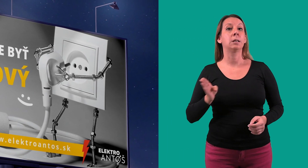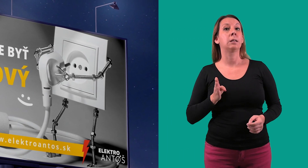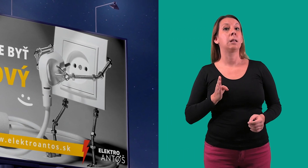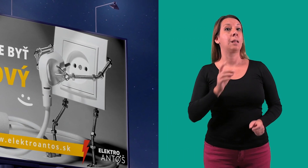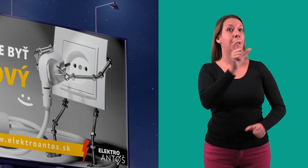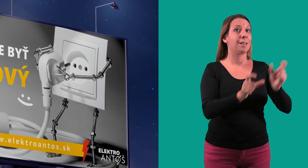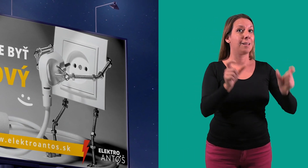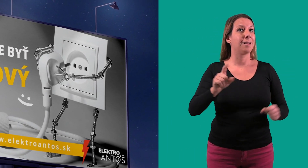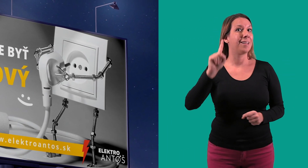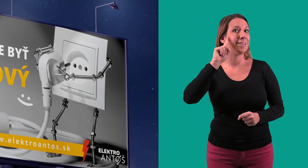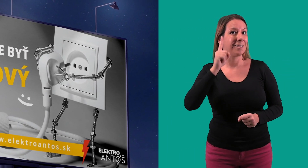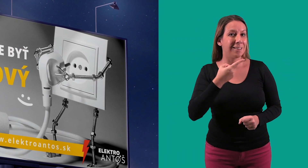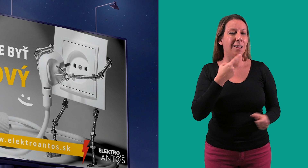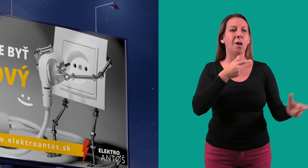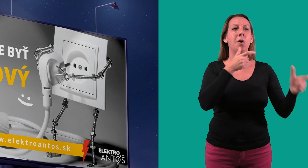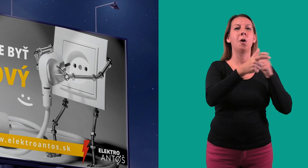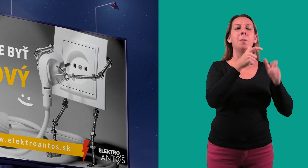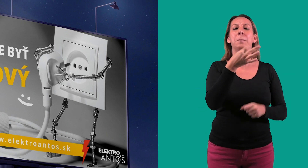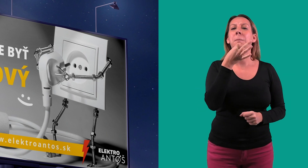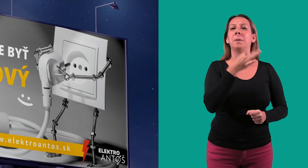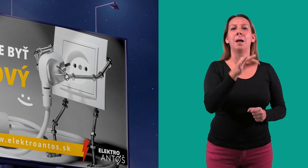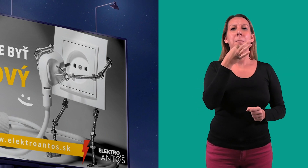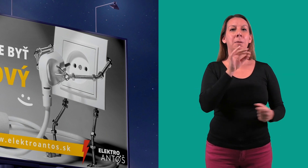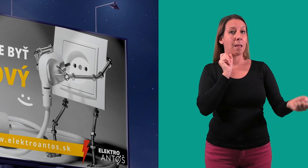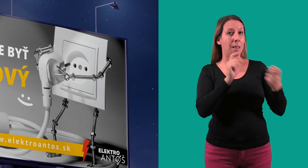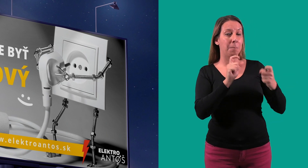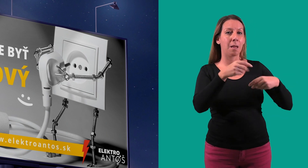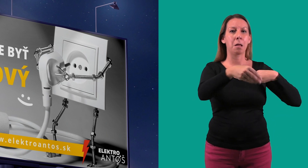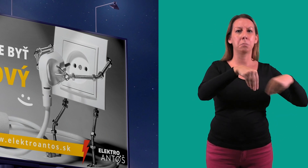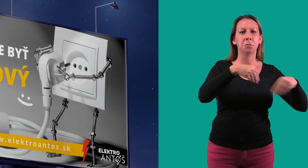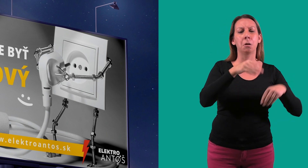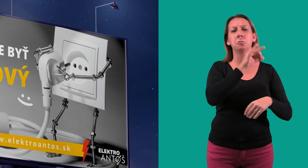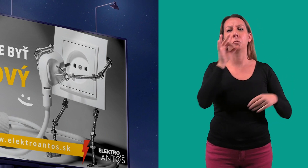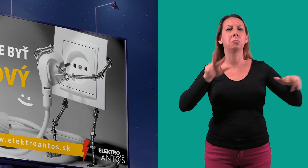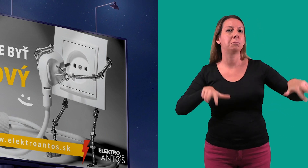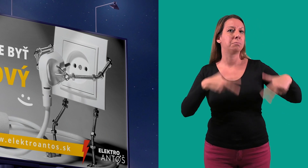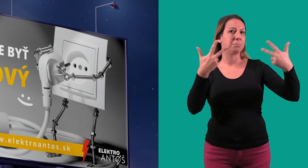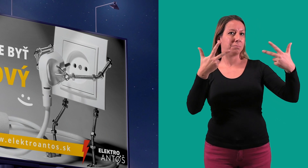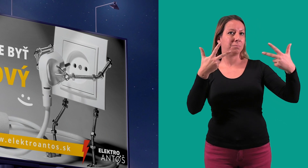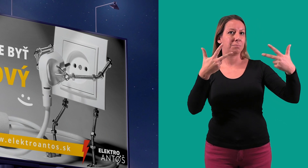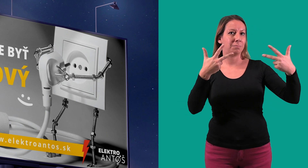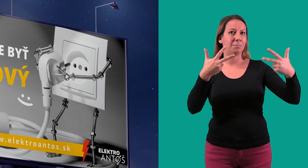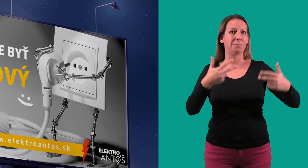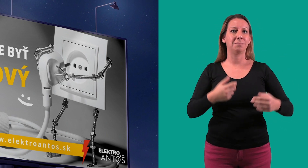Con i clienti sordi, Petra comunica via e-mail, testo o webcam.